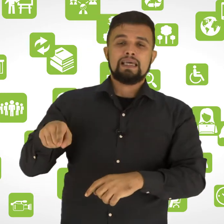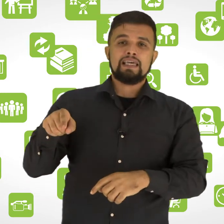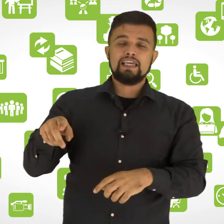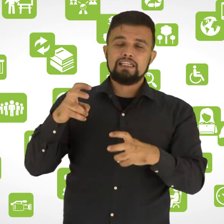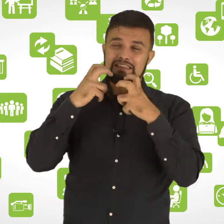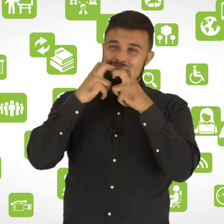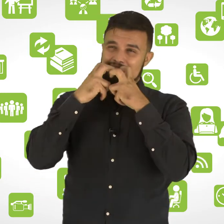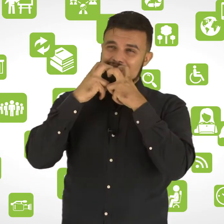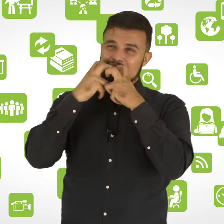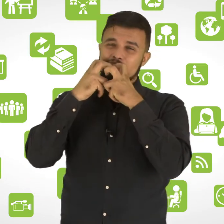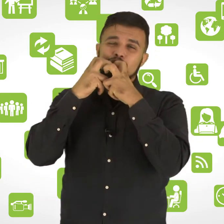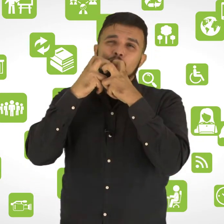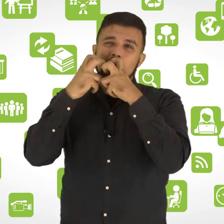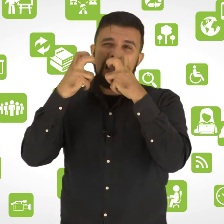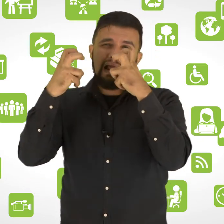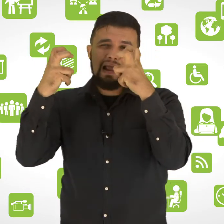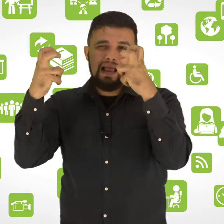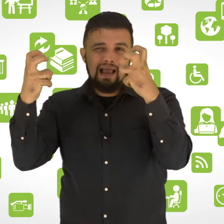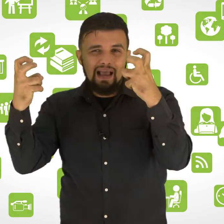Ele gritou